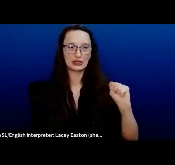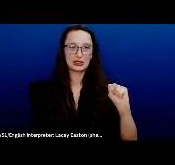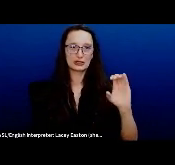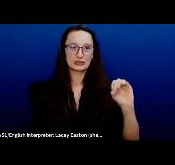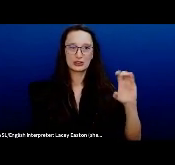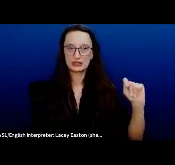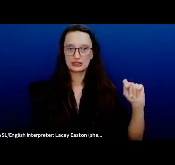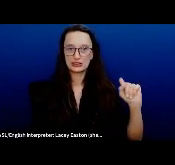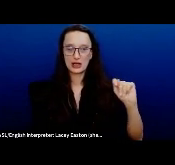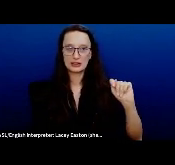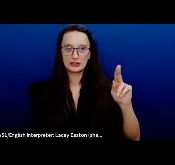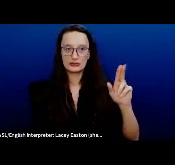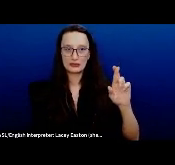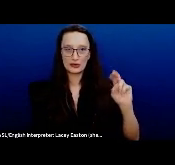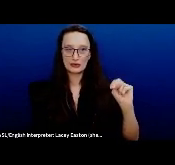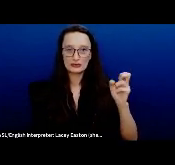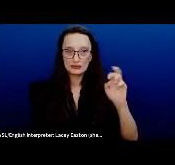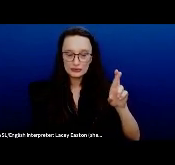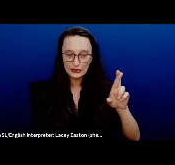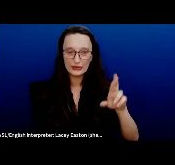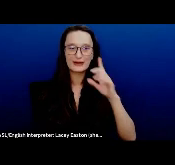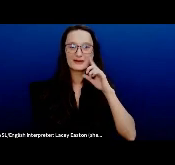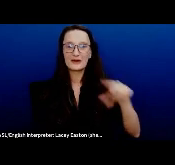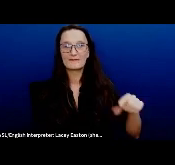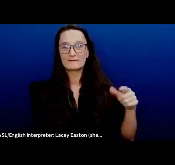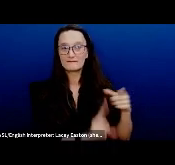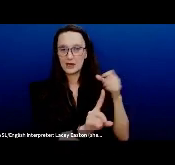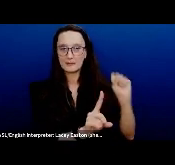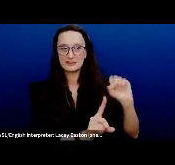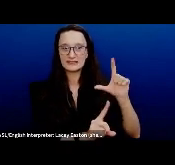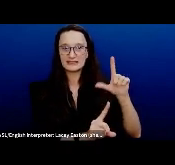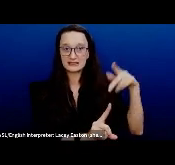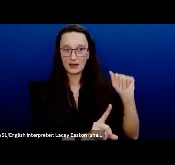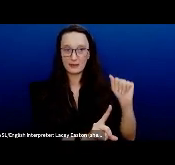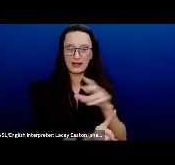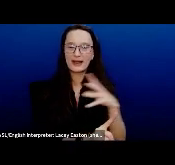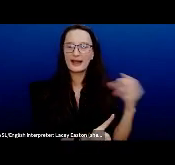comité de participación familiar. Los representantes de West End y South Orange County SELPA